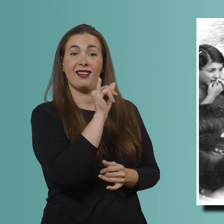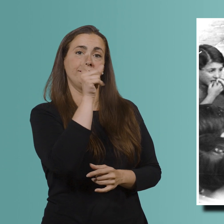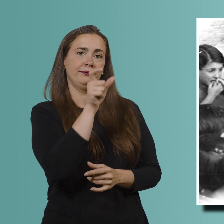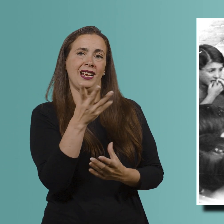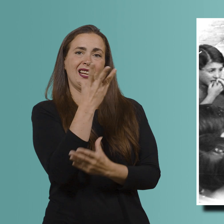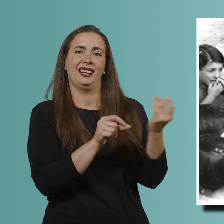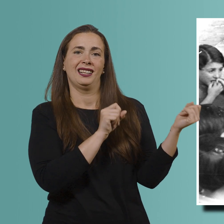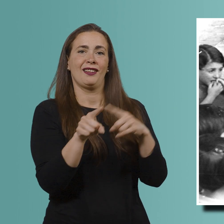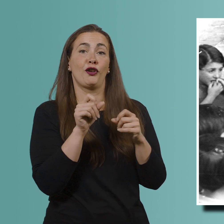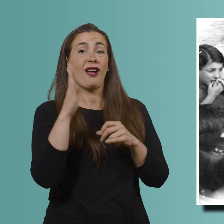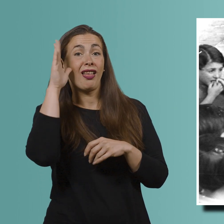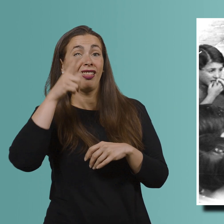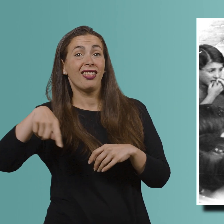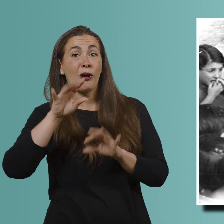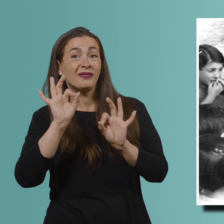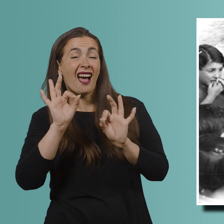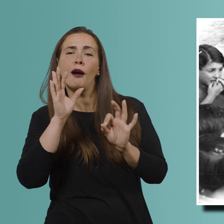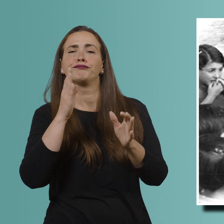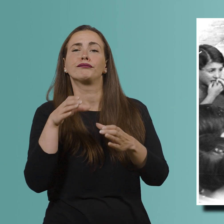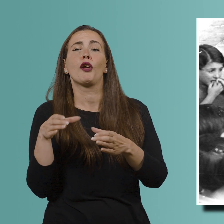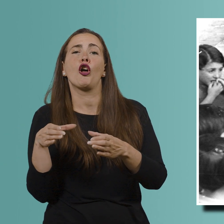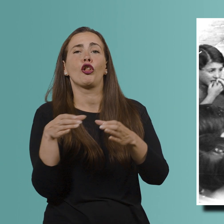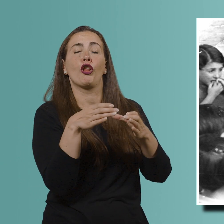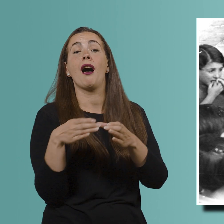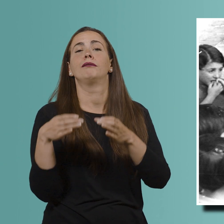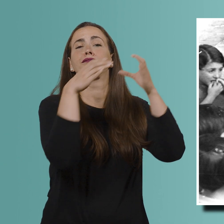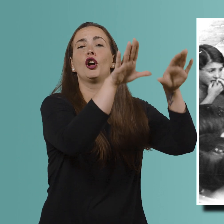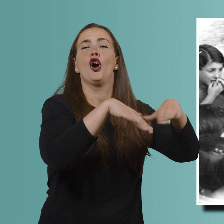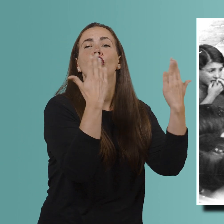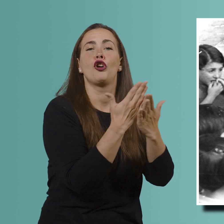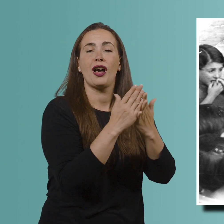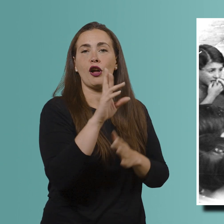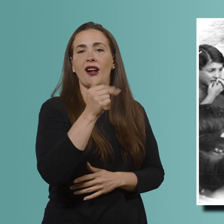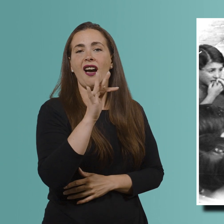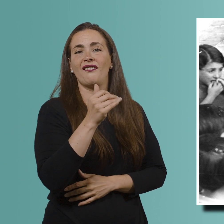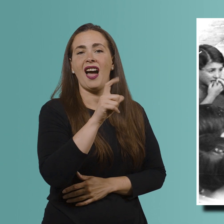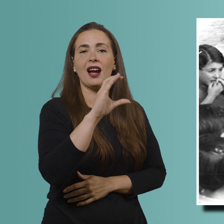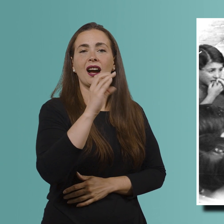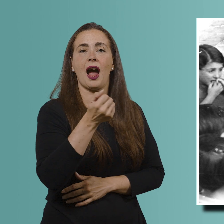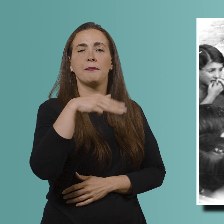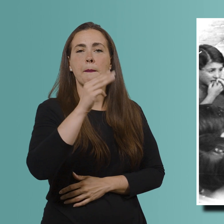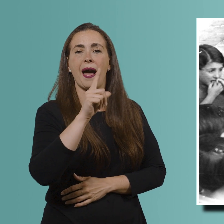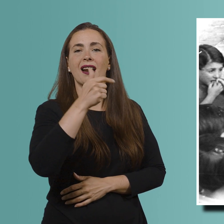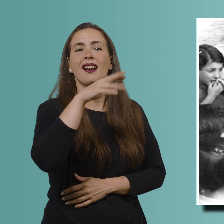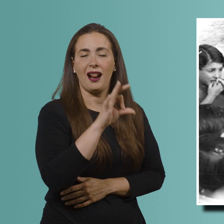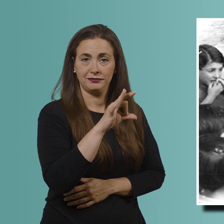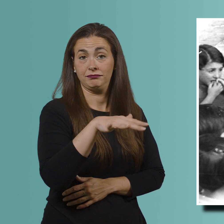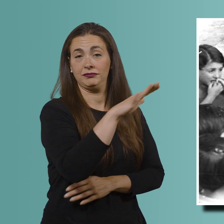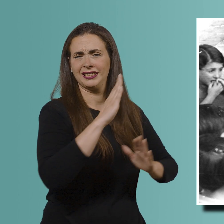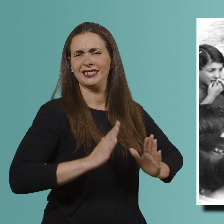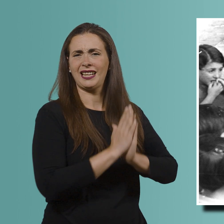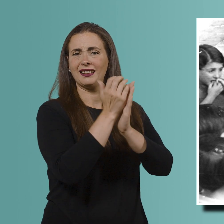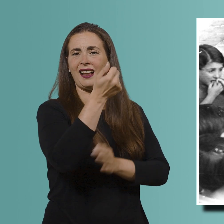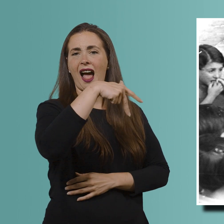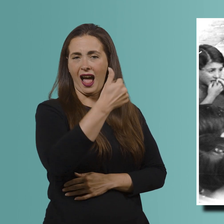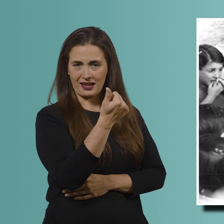i els refugiats que s’hi allotjaven es van traslladar al col·legi de Rafael Campalans (Santa Anna),